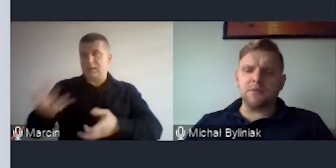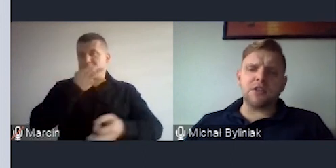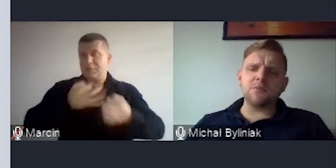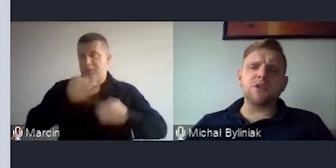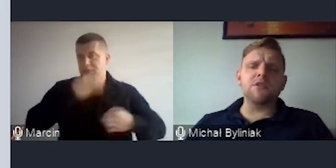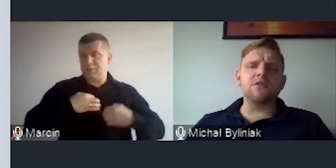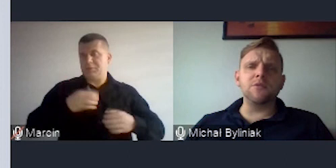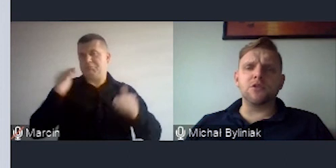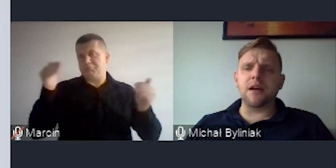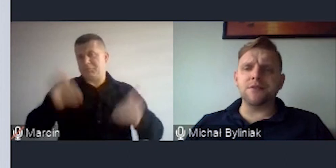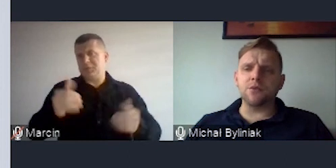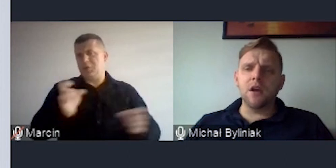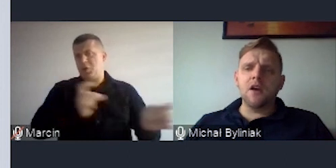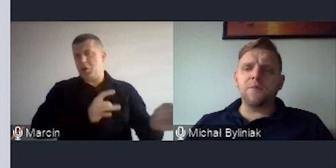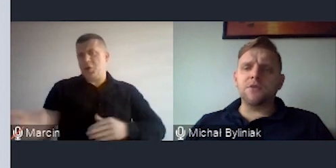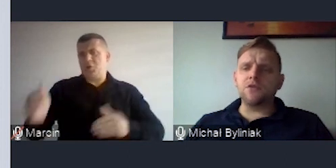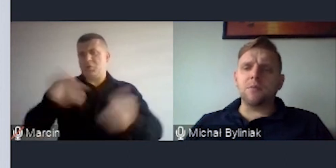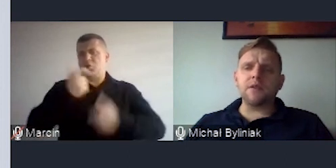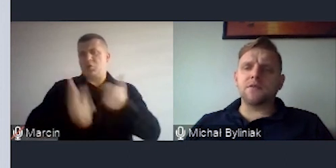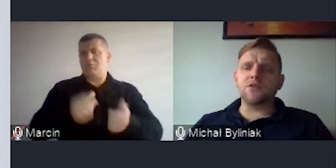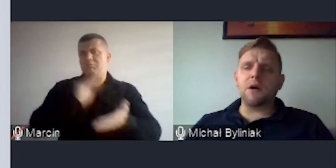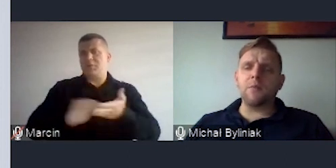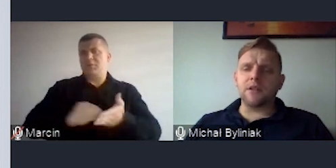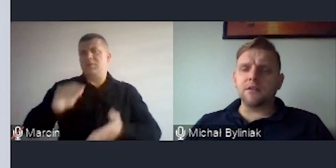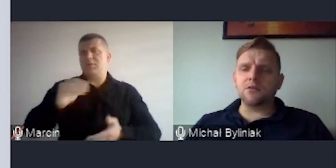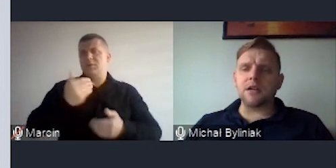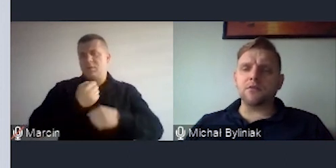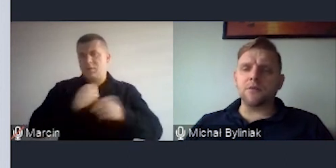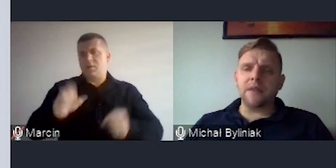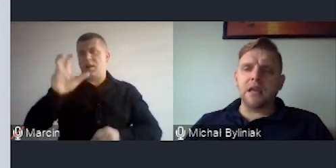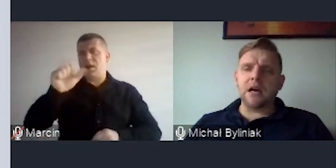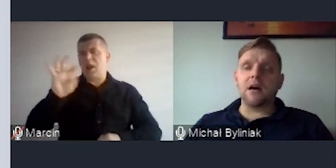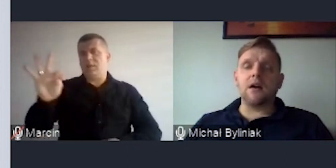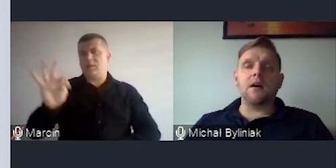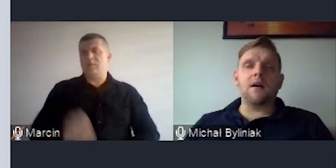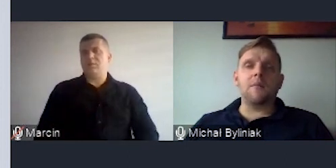Myślę, że możemy to zrobić od razu. Wpisujcie Państwo śmiało pytania do czatu.